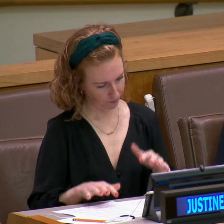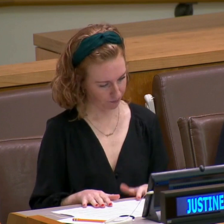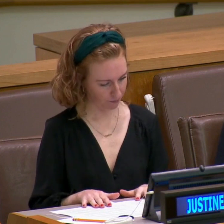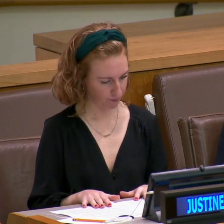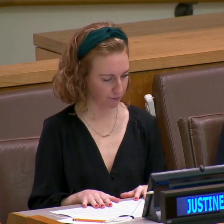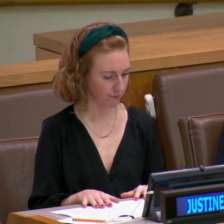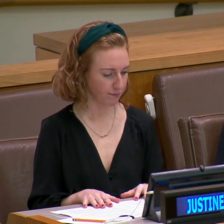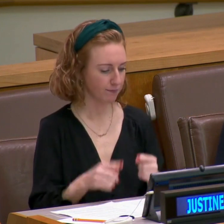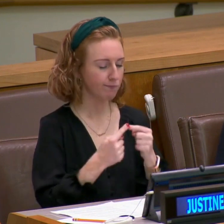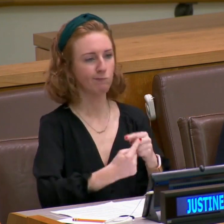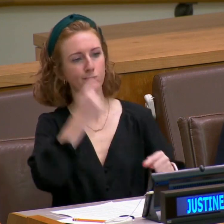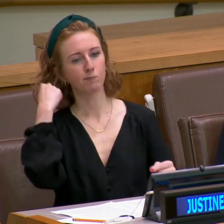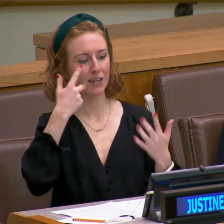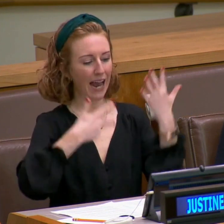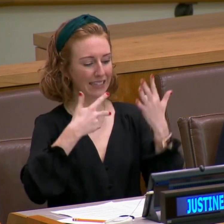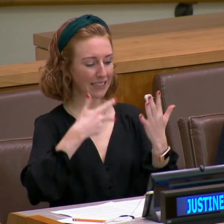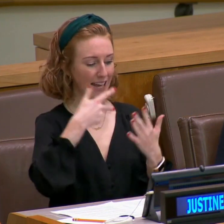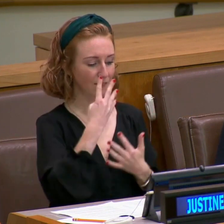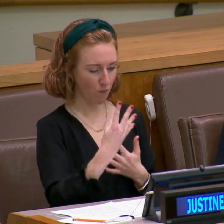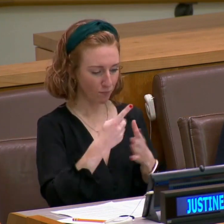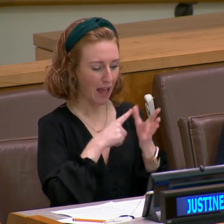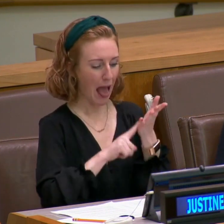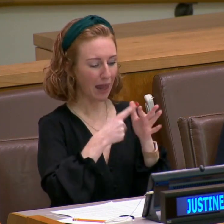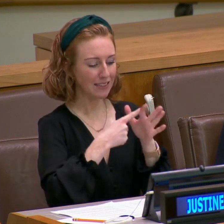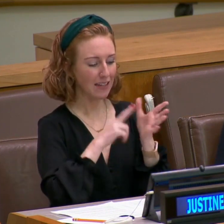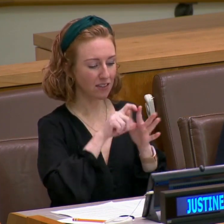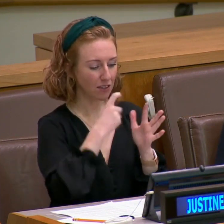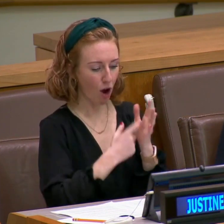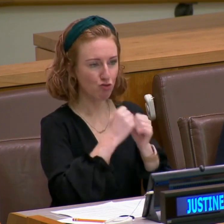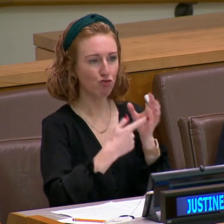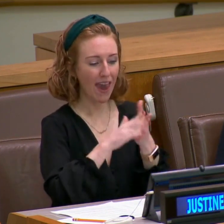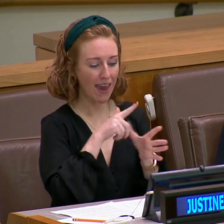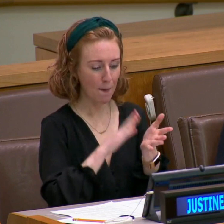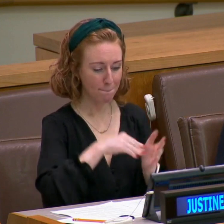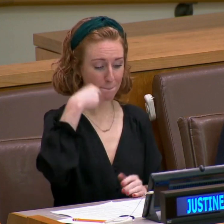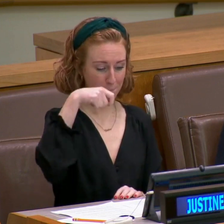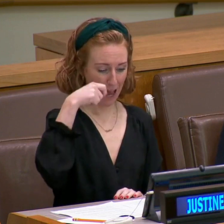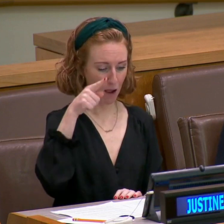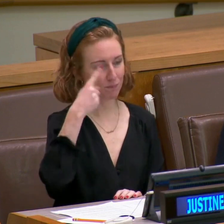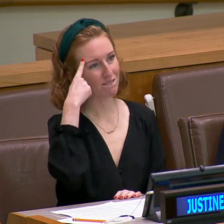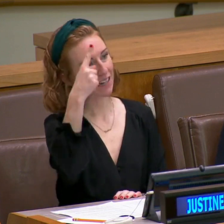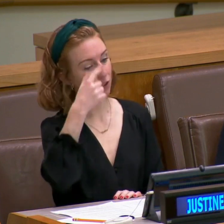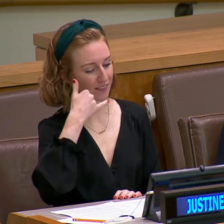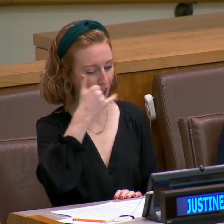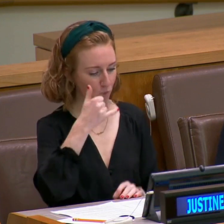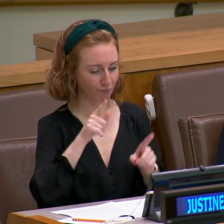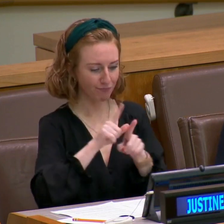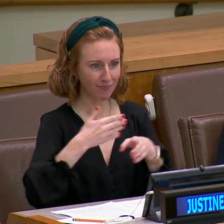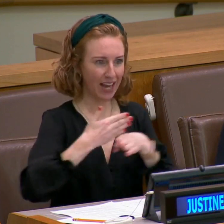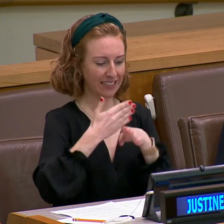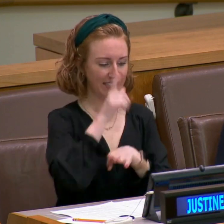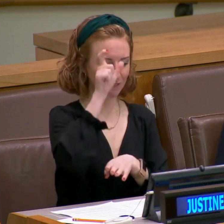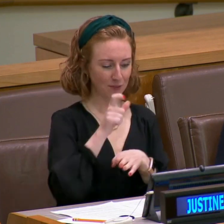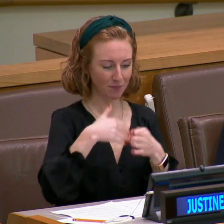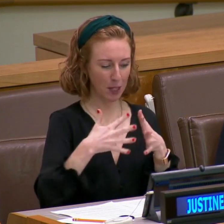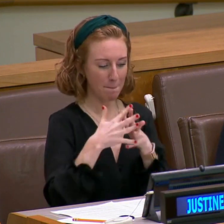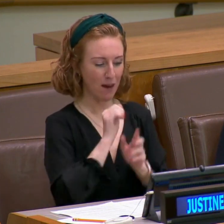dificultad. En 1884 Alexander Graham Bell, inventor del telefono así como figura activa